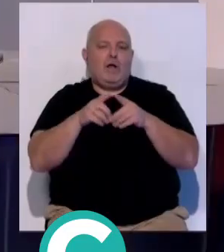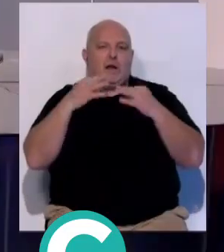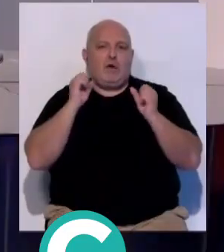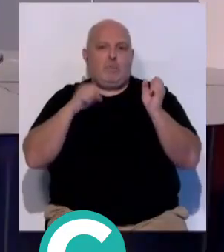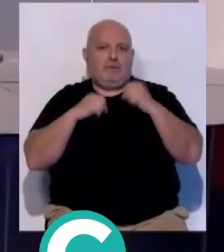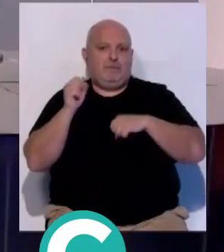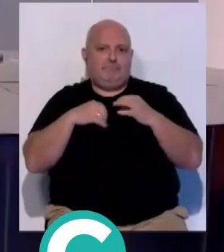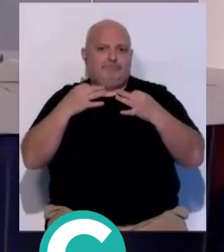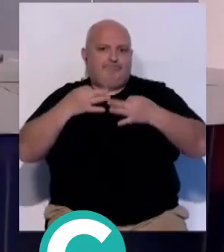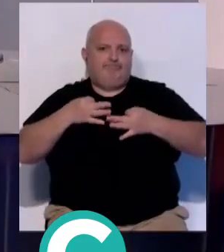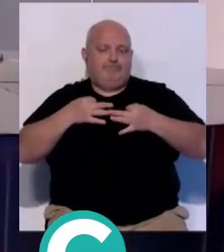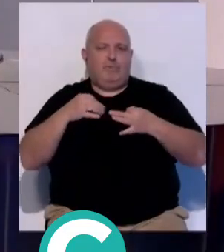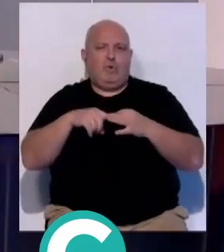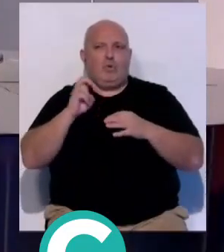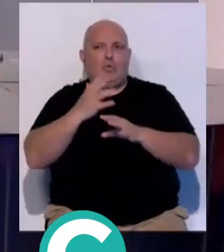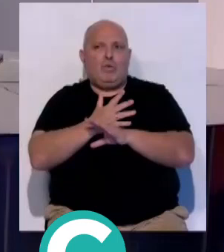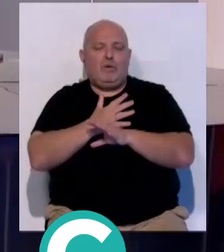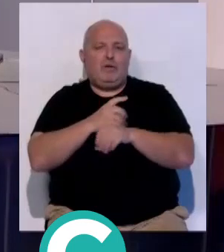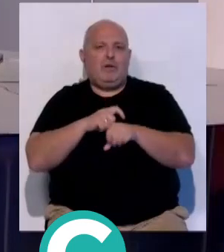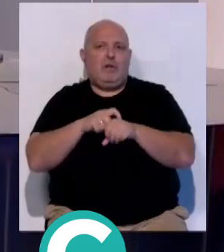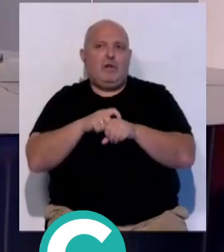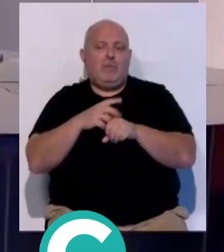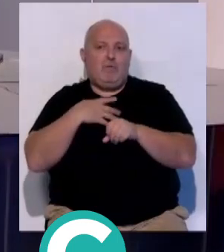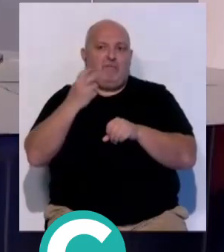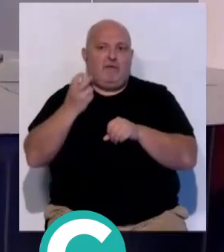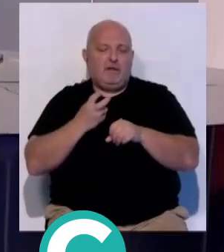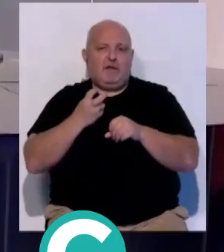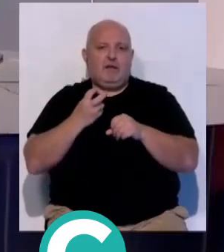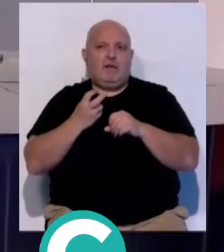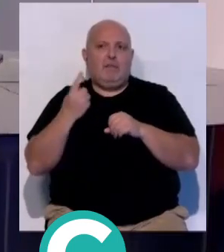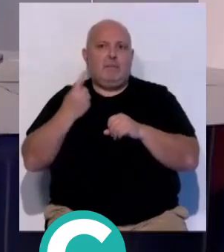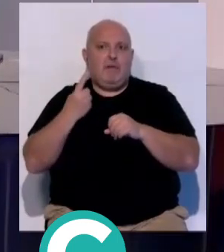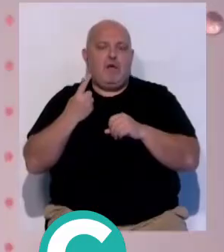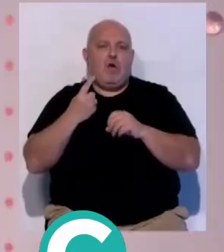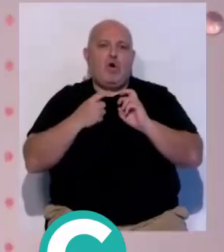porque igual que hay otros jugadores que pueden salir y se pueden quedar en primera otros querrán